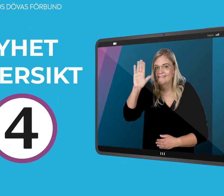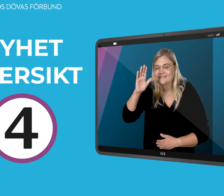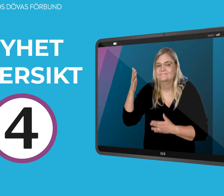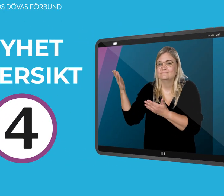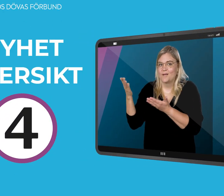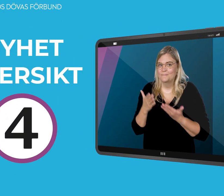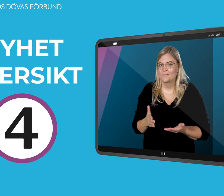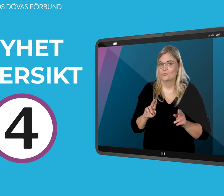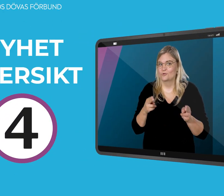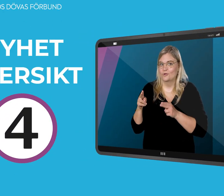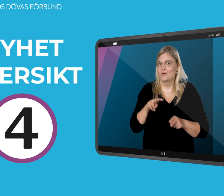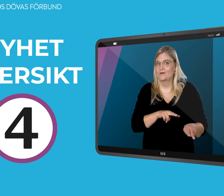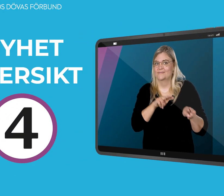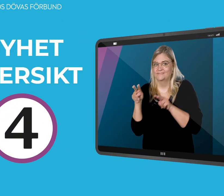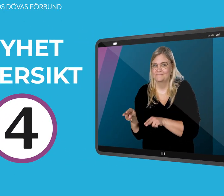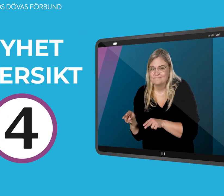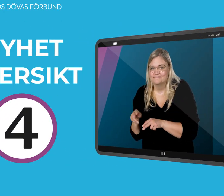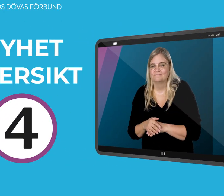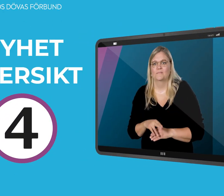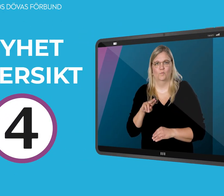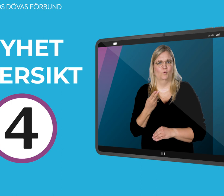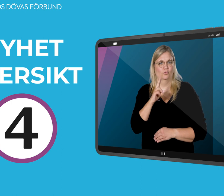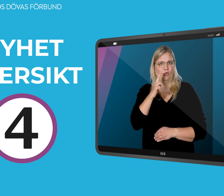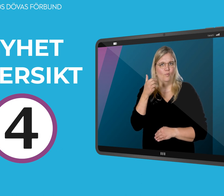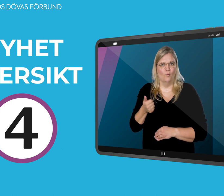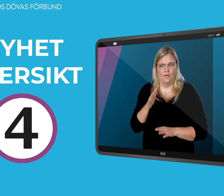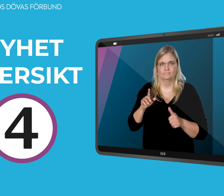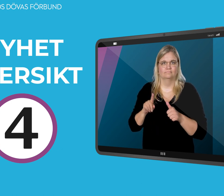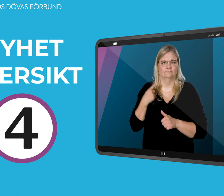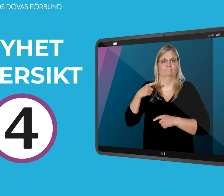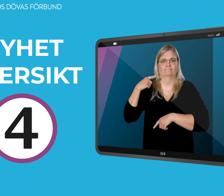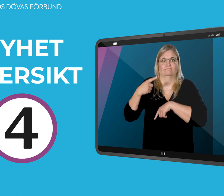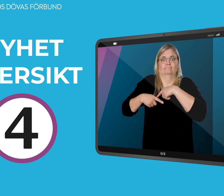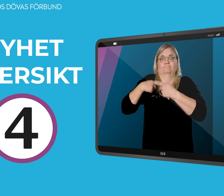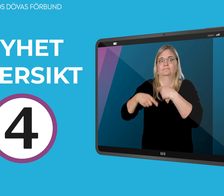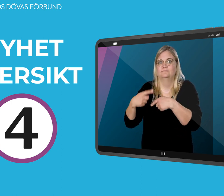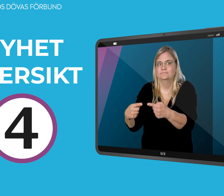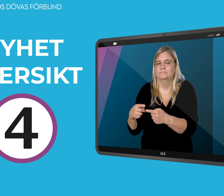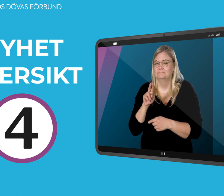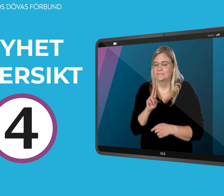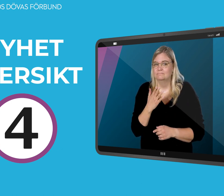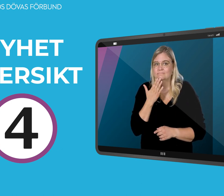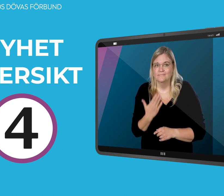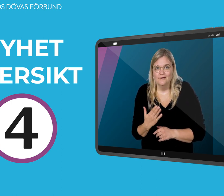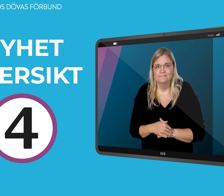Hej! Välkommen tillbaka till översikten över aktuella ärenden. Det nya året har fått en flygande start.